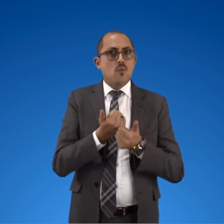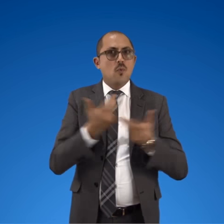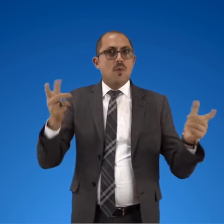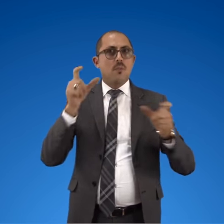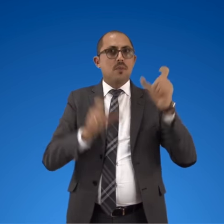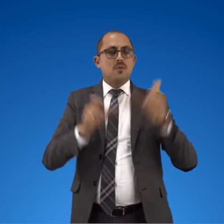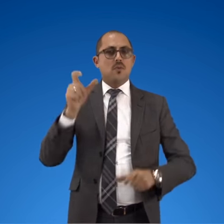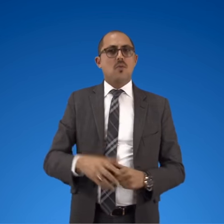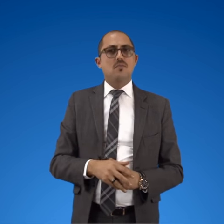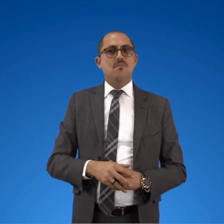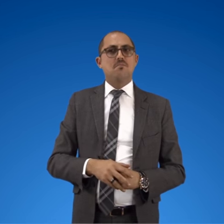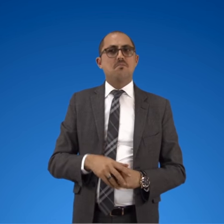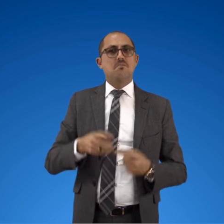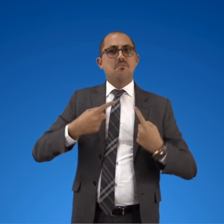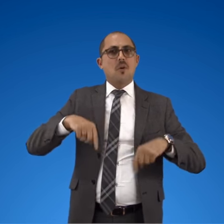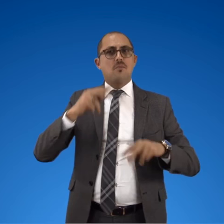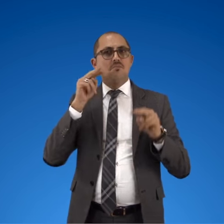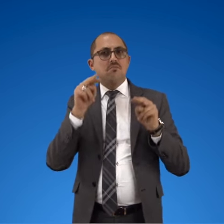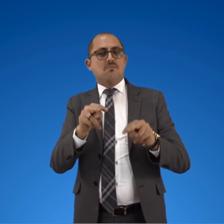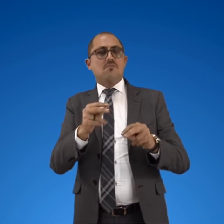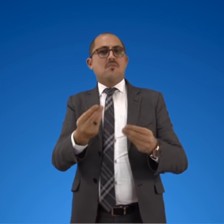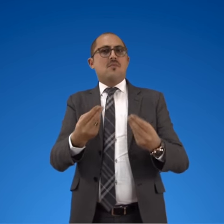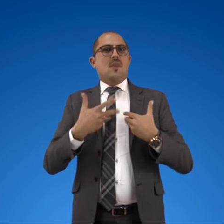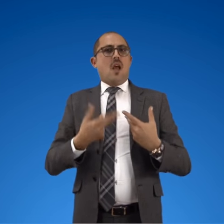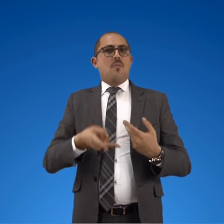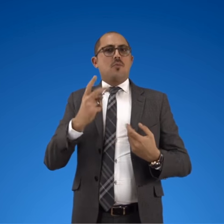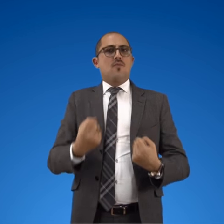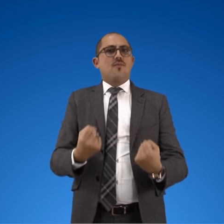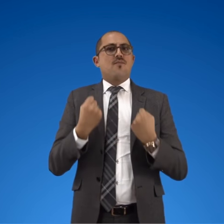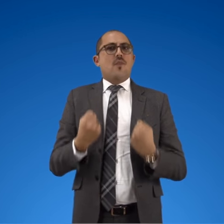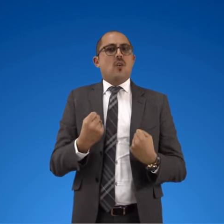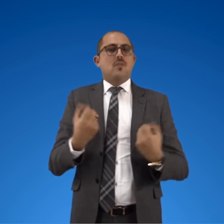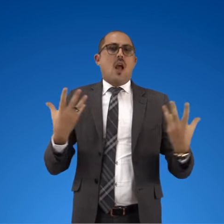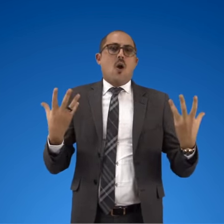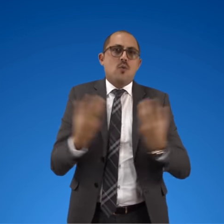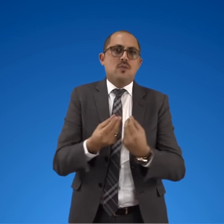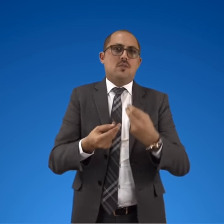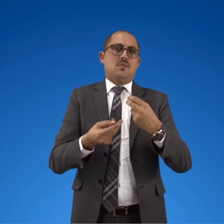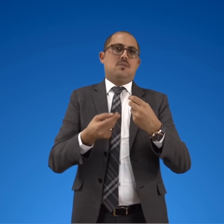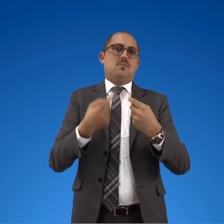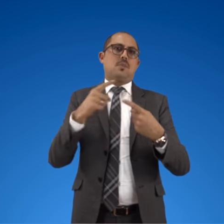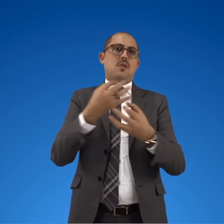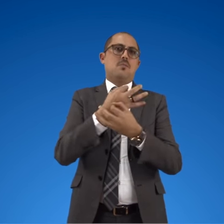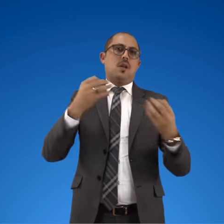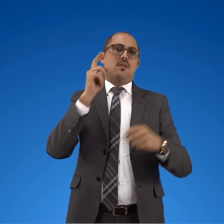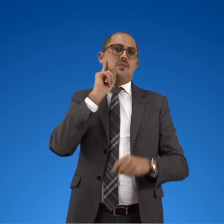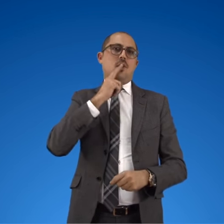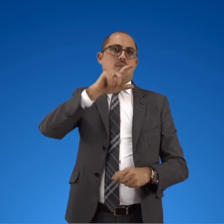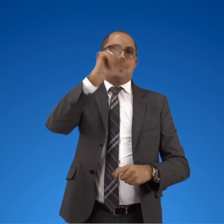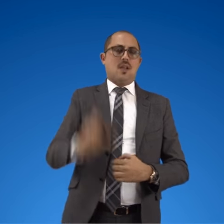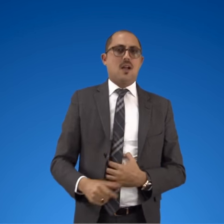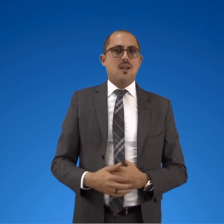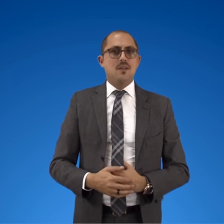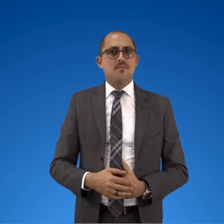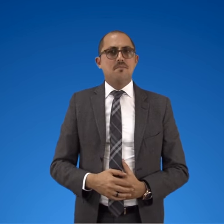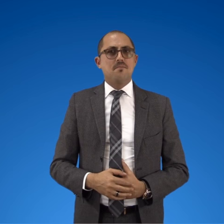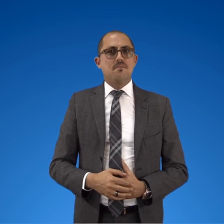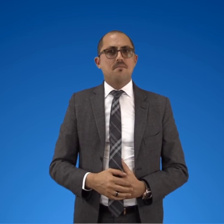dove hanno partecipato in numerosi. La vostra presenza mi ha dato più forza e unione per il bene dei sordi italiani.